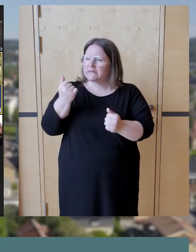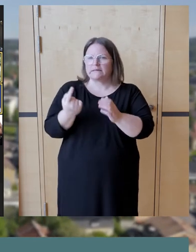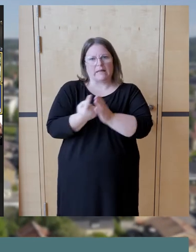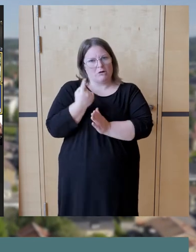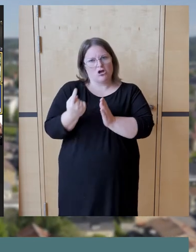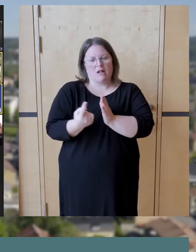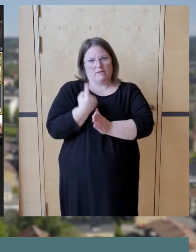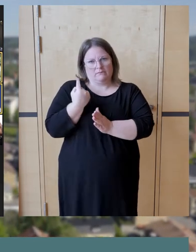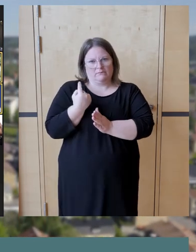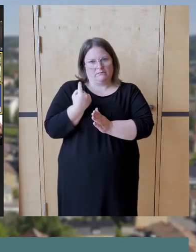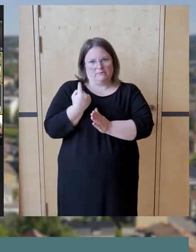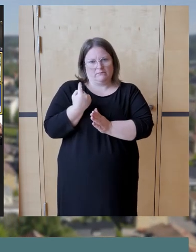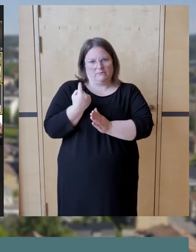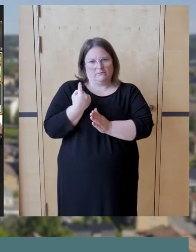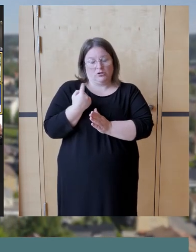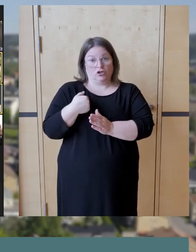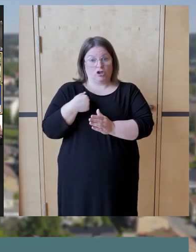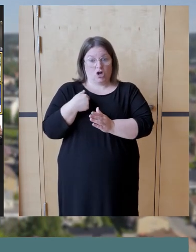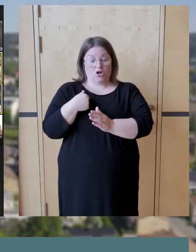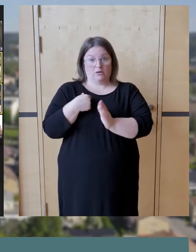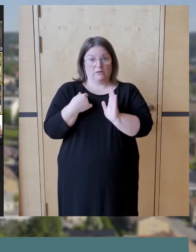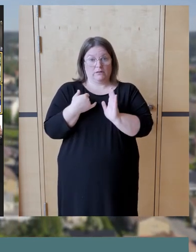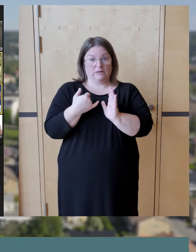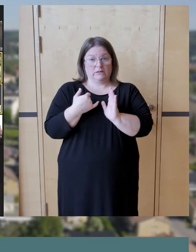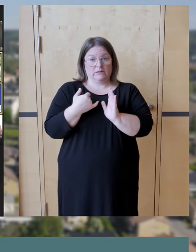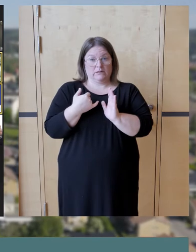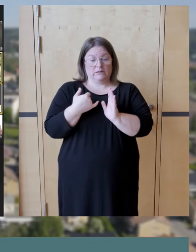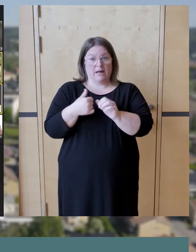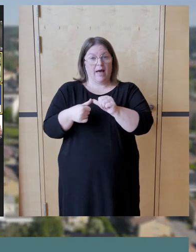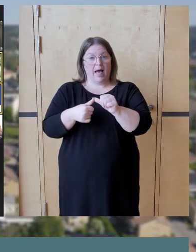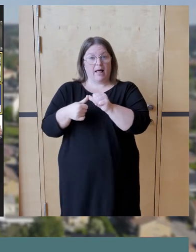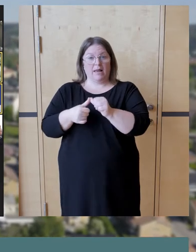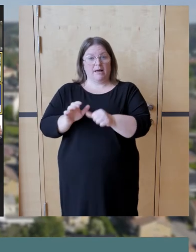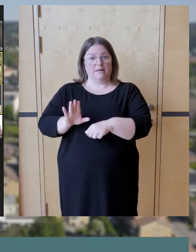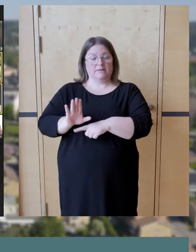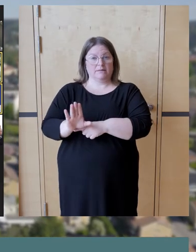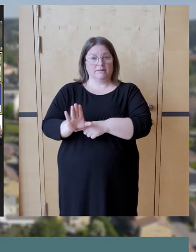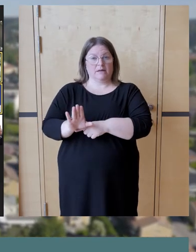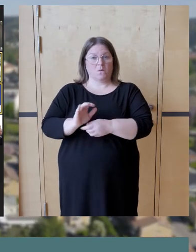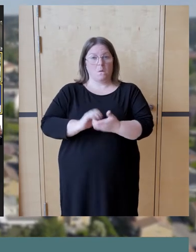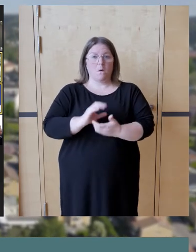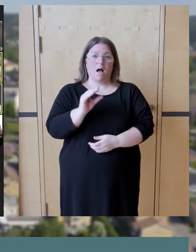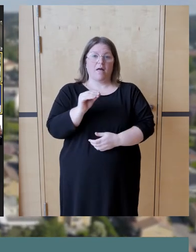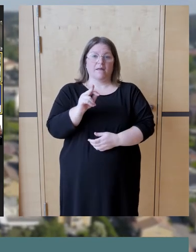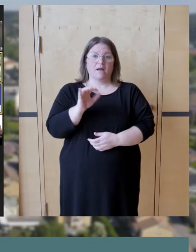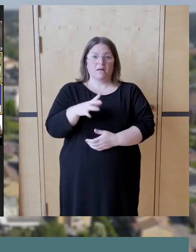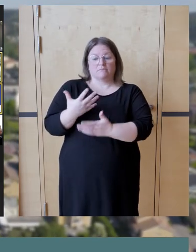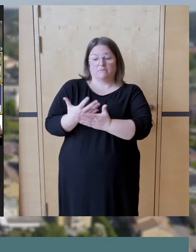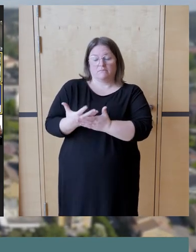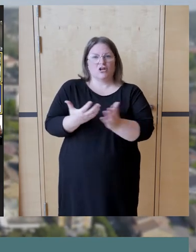Sen saknar jag i I alliansens och Andreas redovisning också Modelltåg